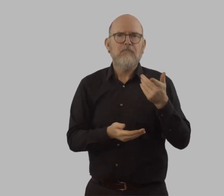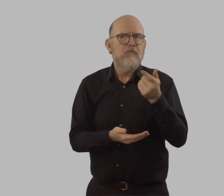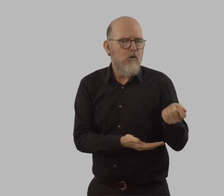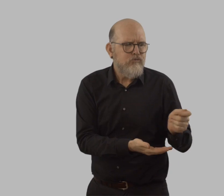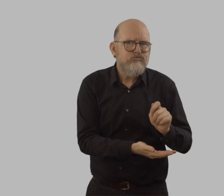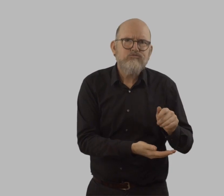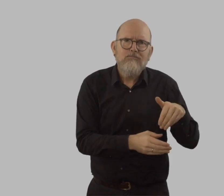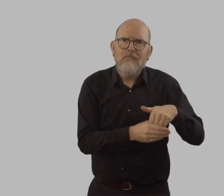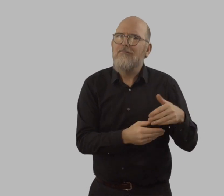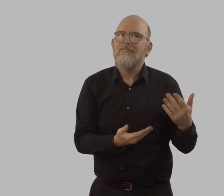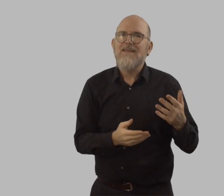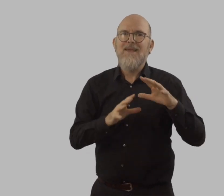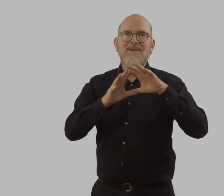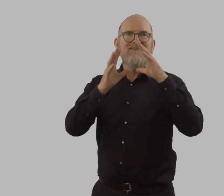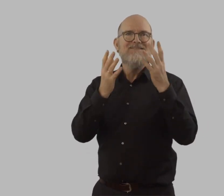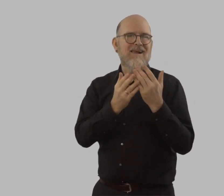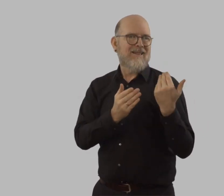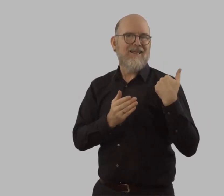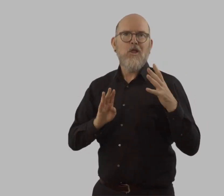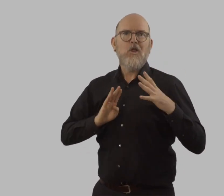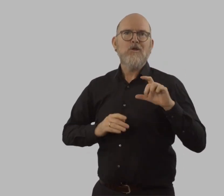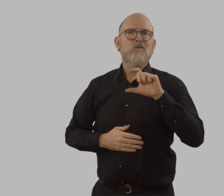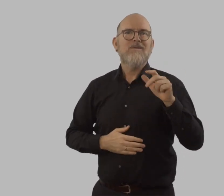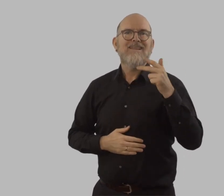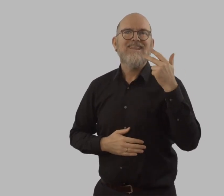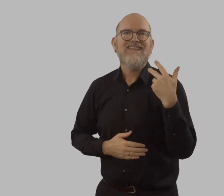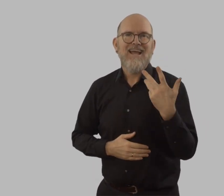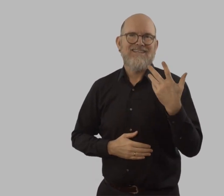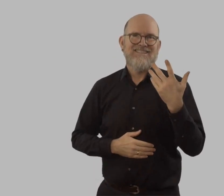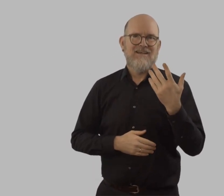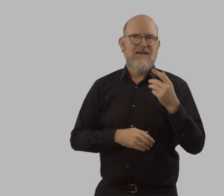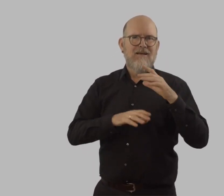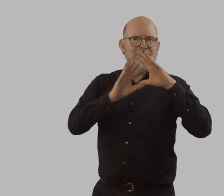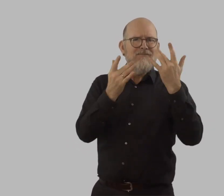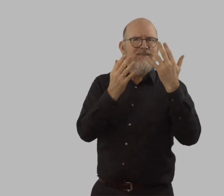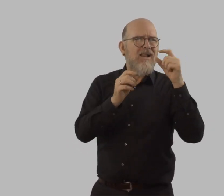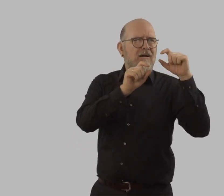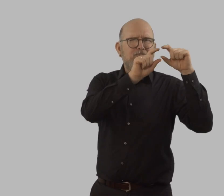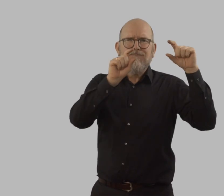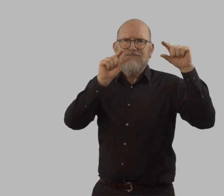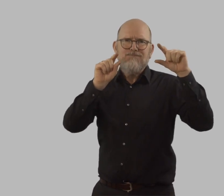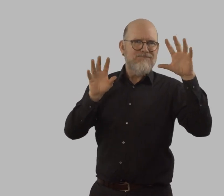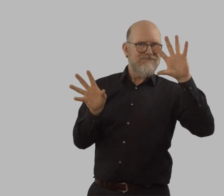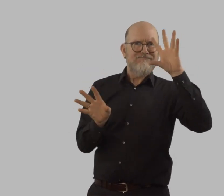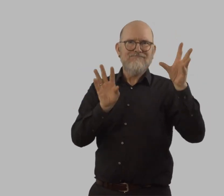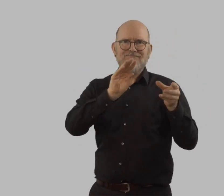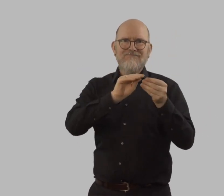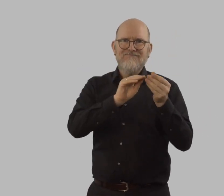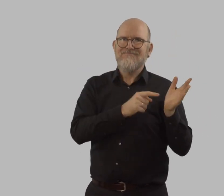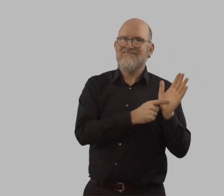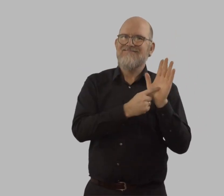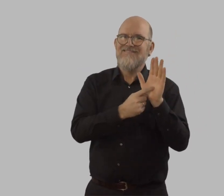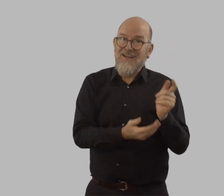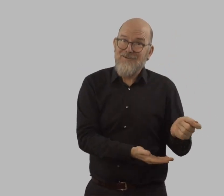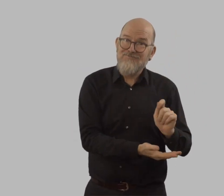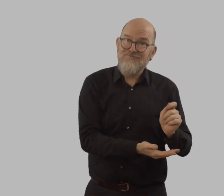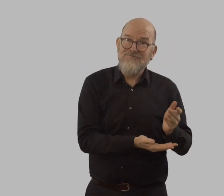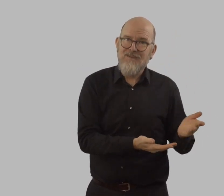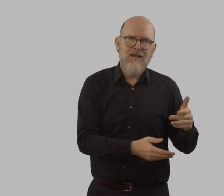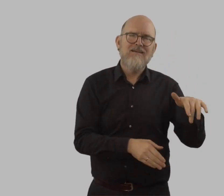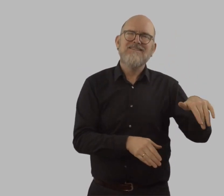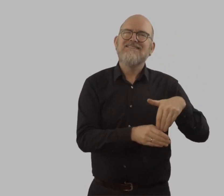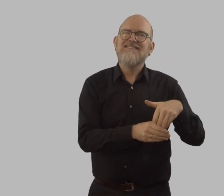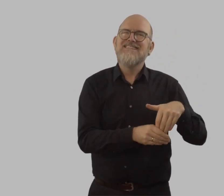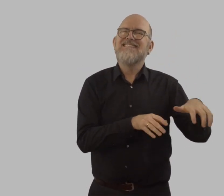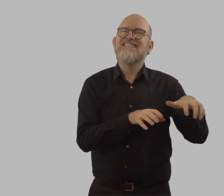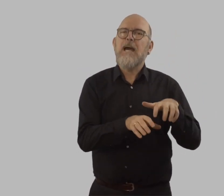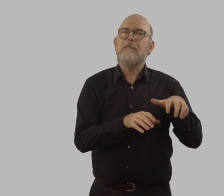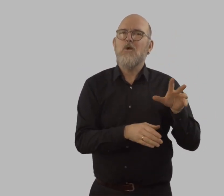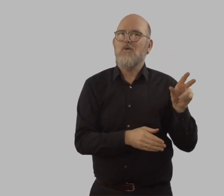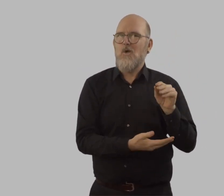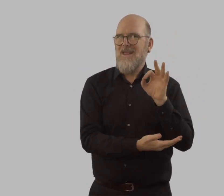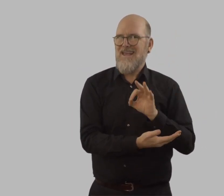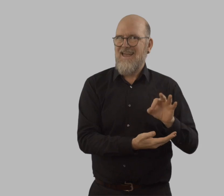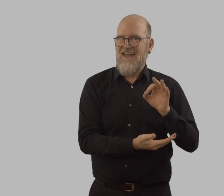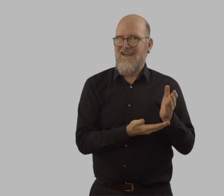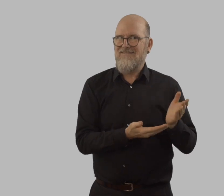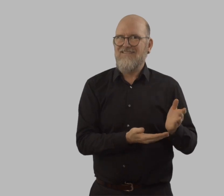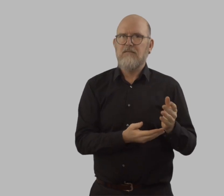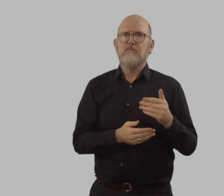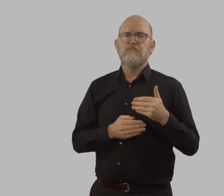eine Sammlung von Grafiken, die die Welt im Jahr 1930 zeigen.